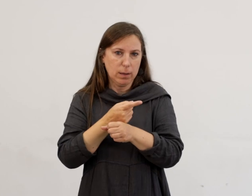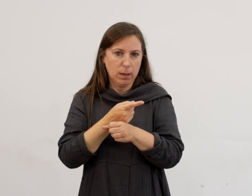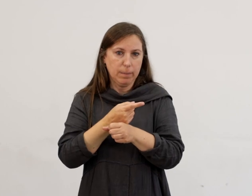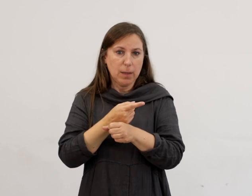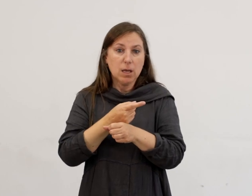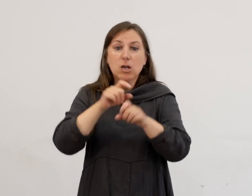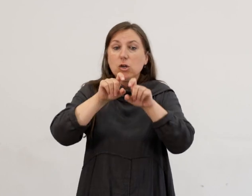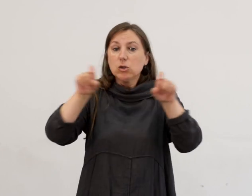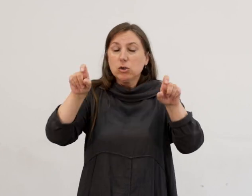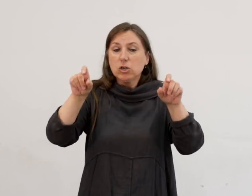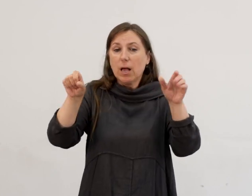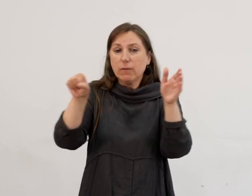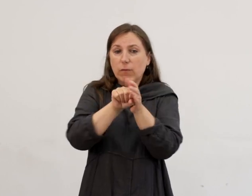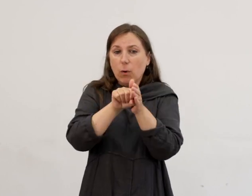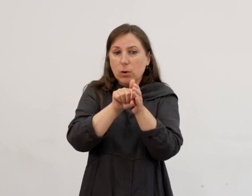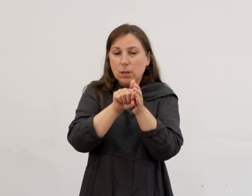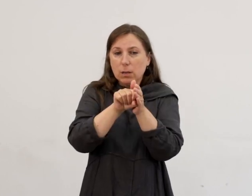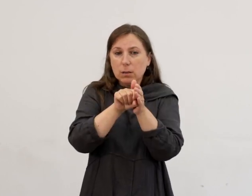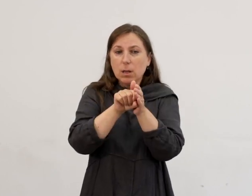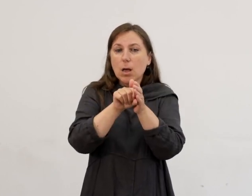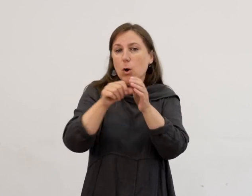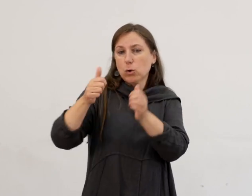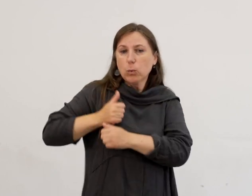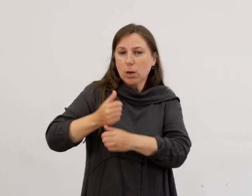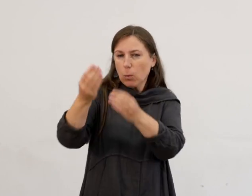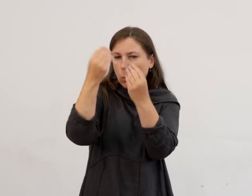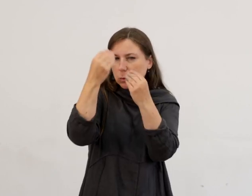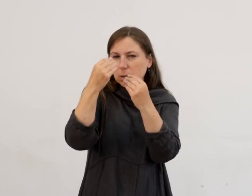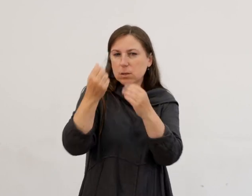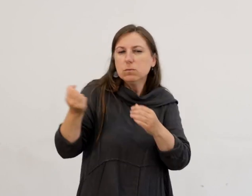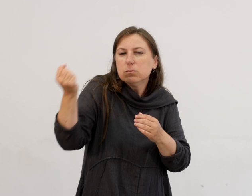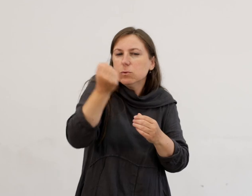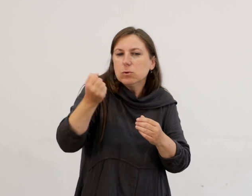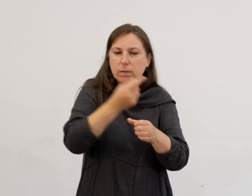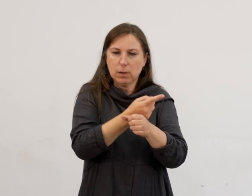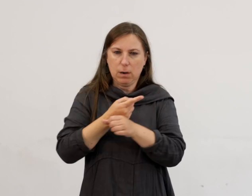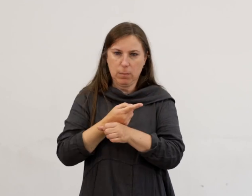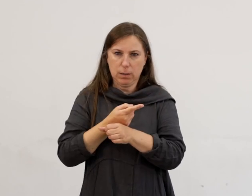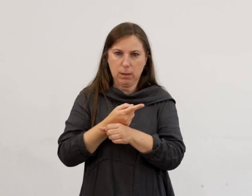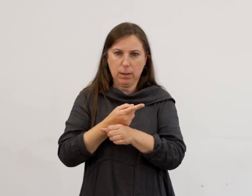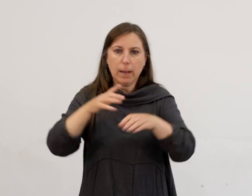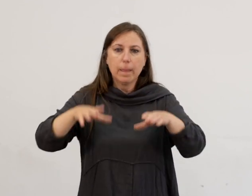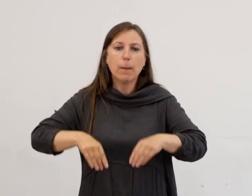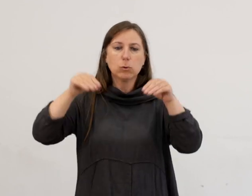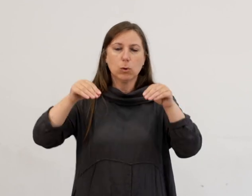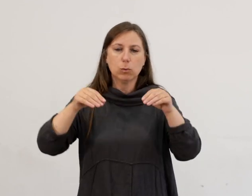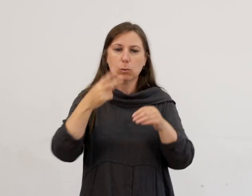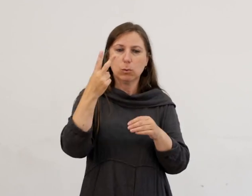piechoty w liczbie dziewięciu sztuk. Do wybuchu wojny żołnierze uczyli się jej obsługi.